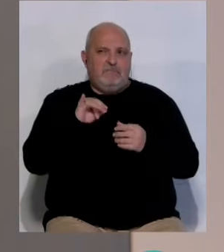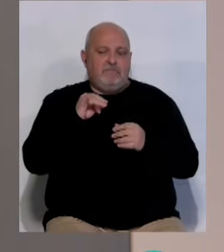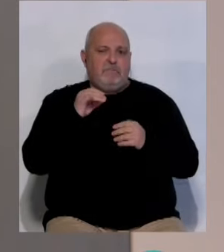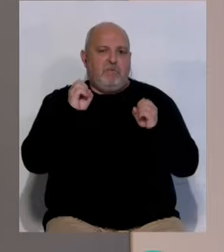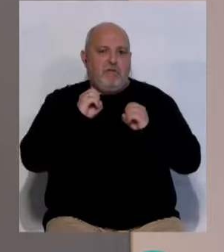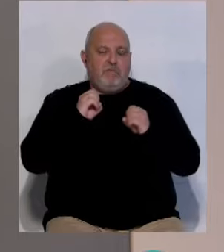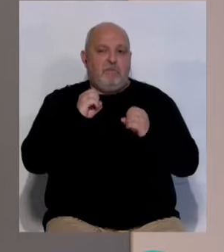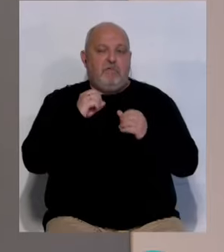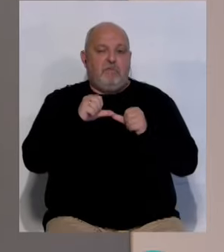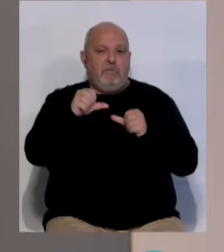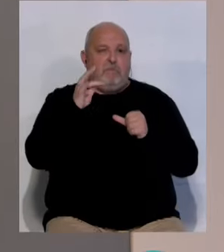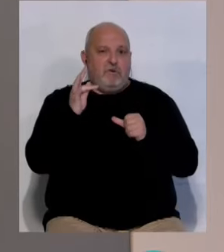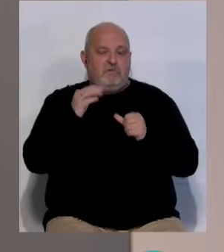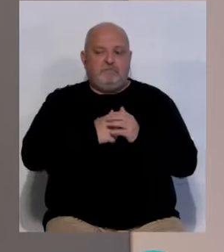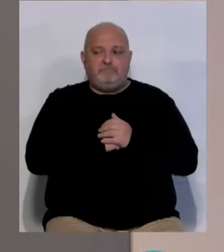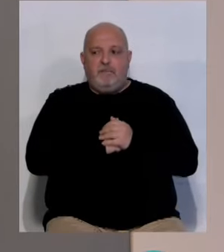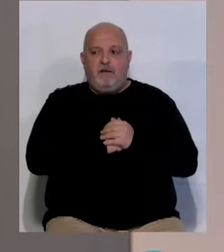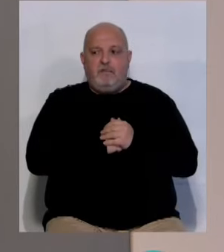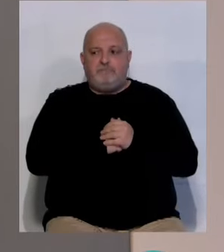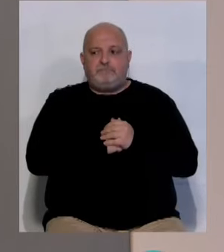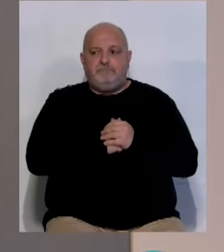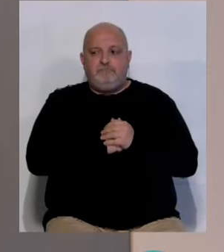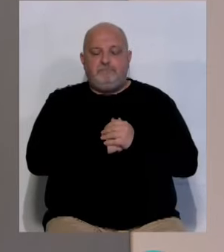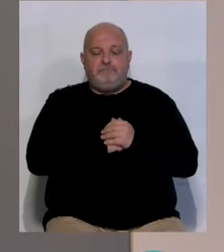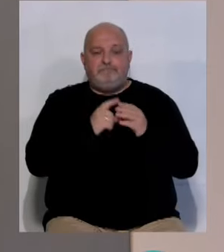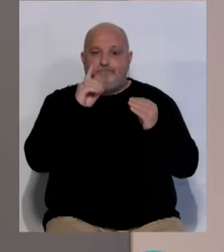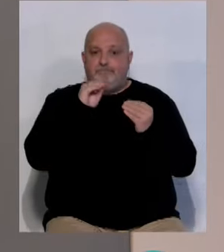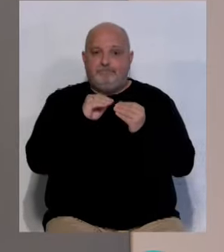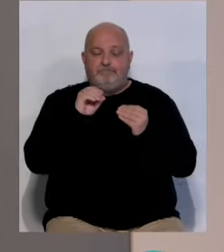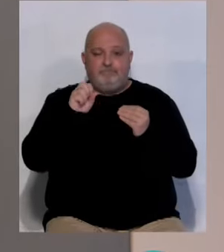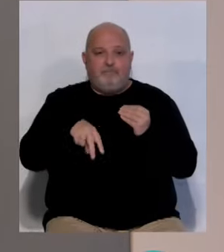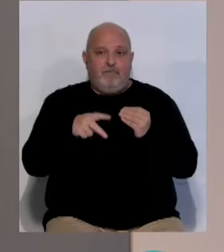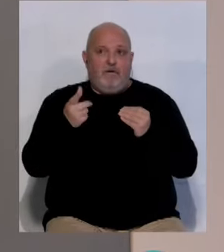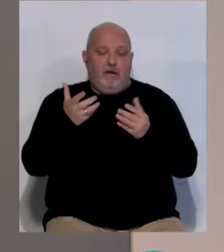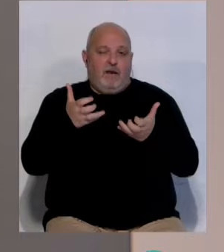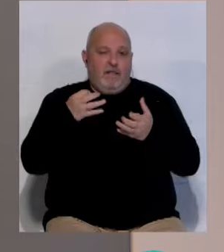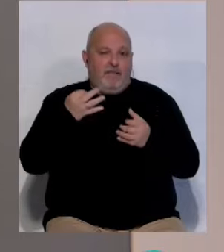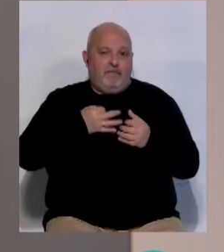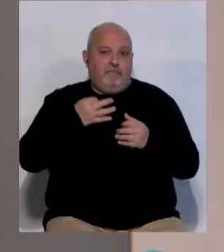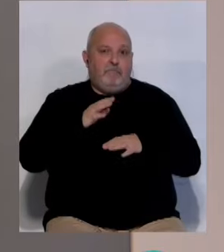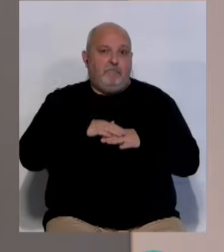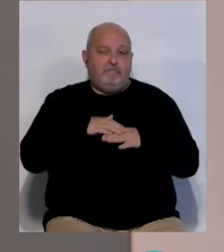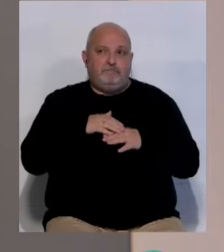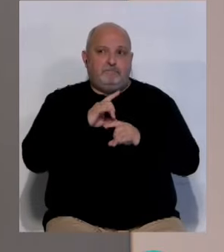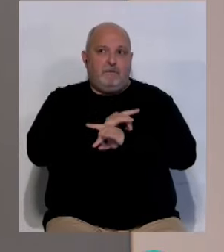vamos a ver lo positivo y y coincido con Jesús que tenemos que ganar para mí es imperioso ganarle al